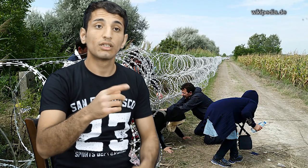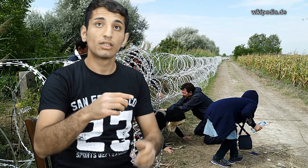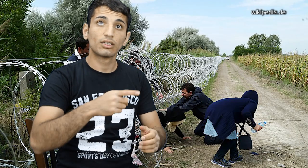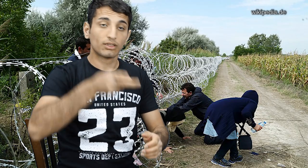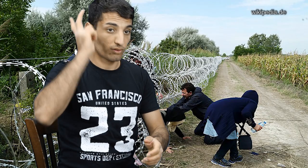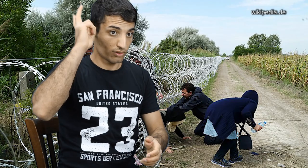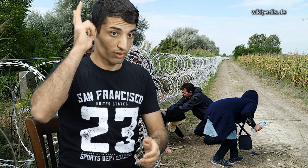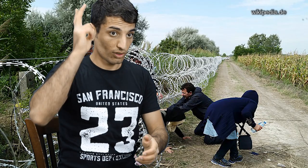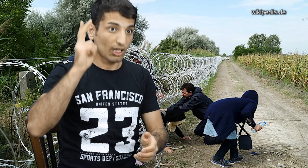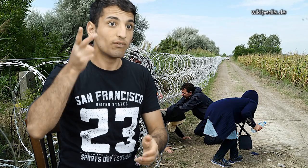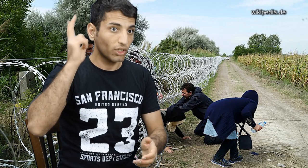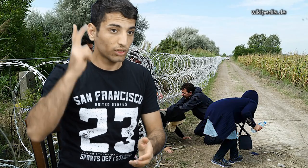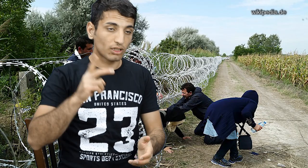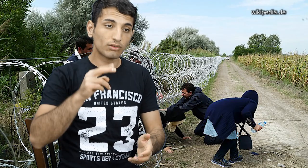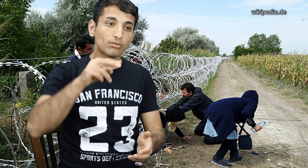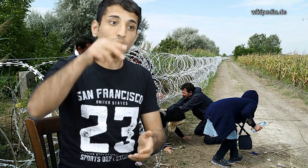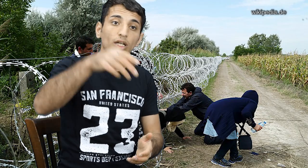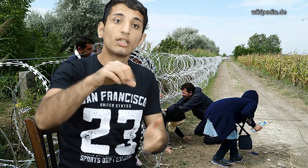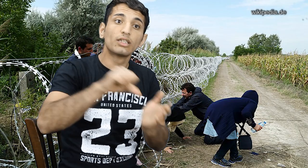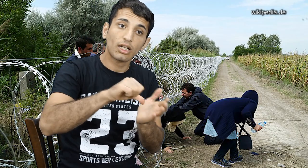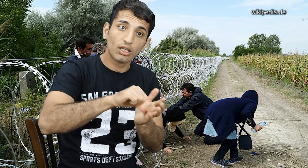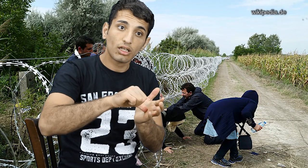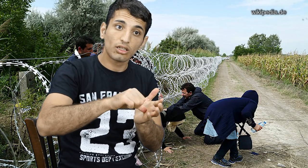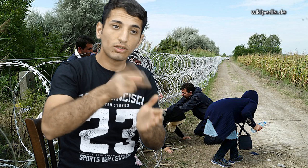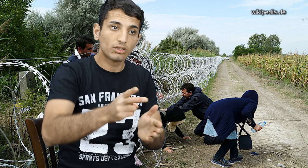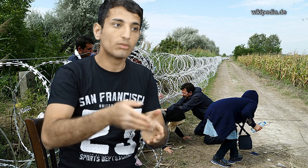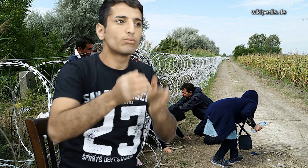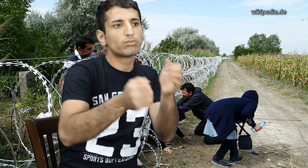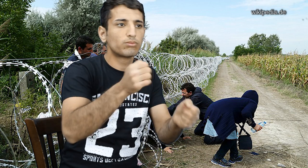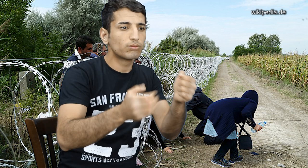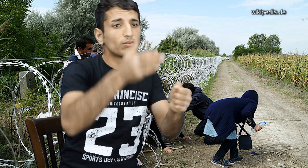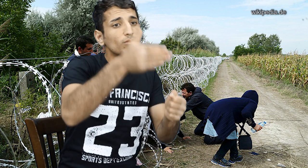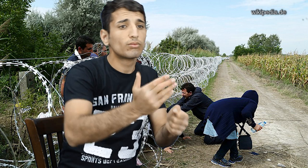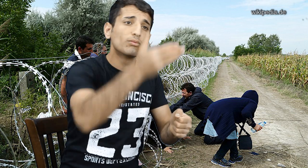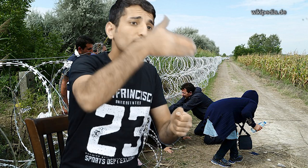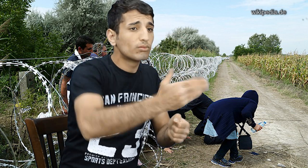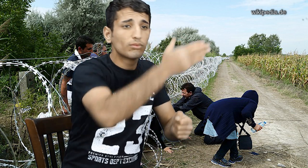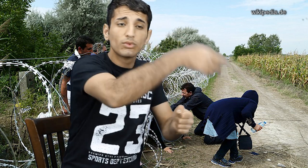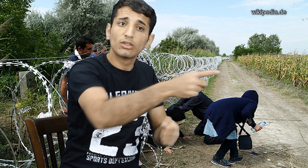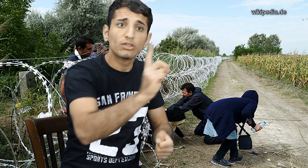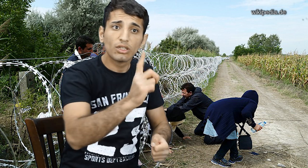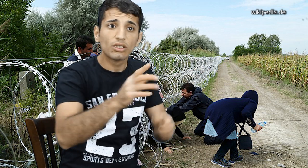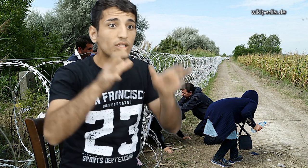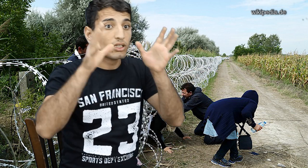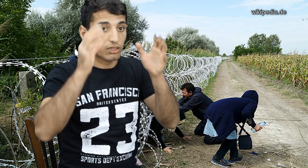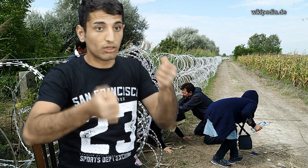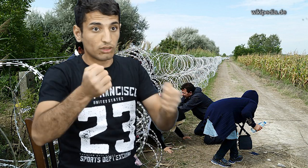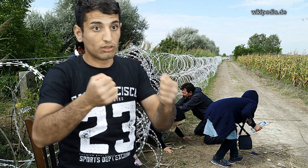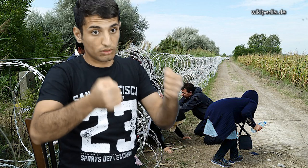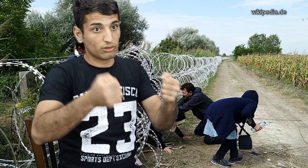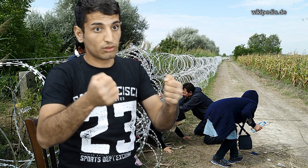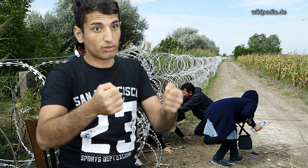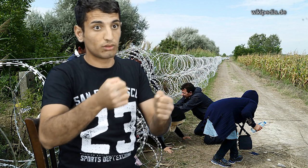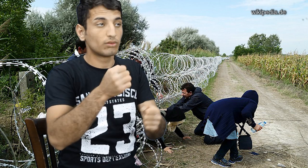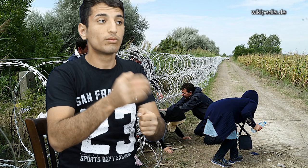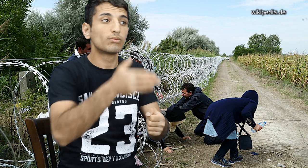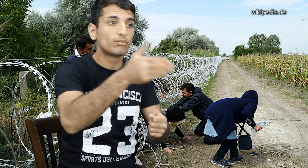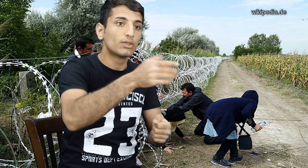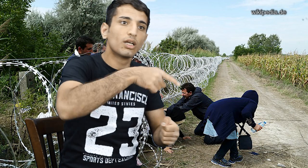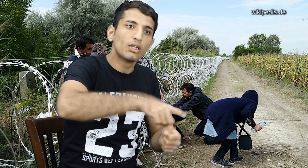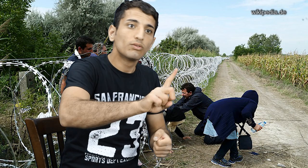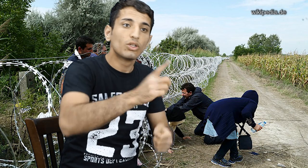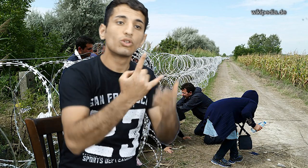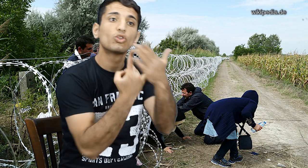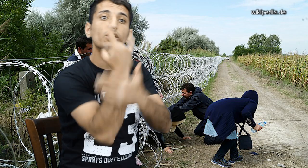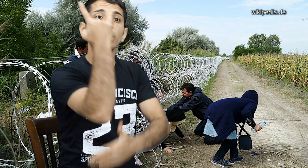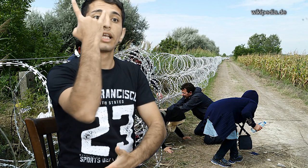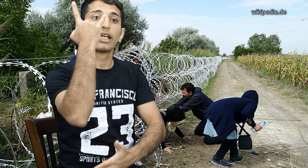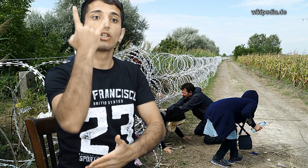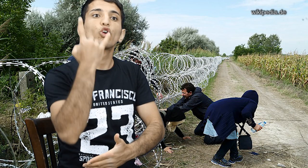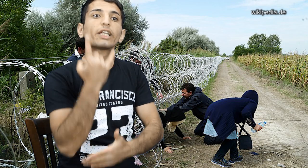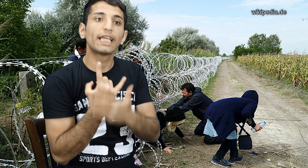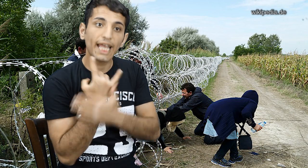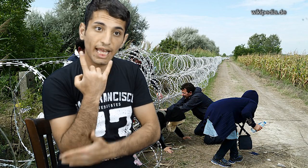Von Afghanistan aus flüchtete ich zu Fuß und auch mit dem Auto in den Iran. Dann in die Türkei.